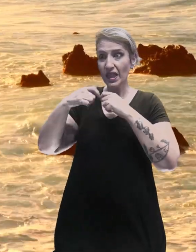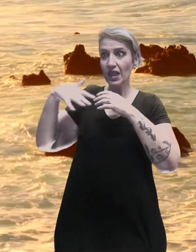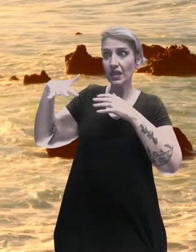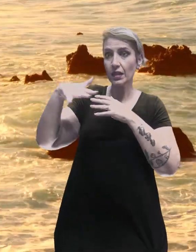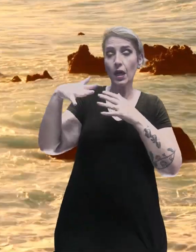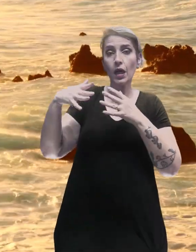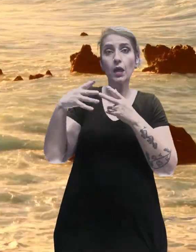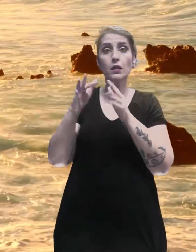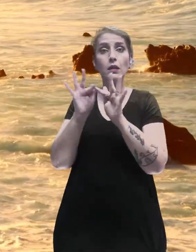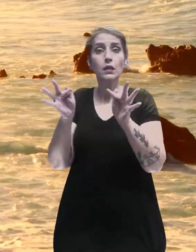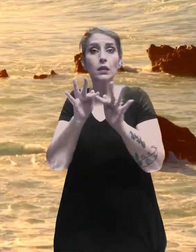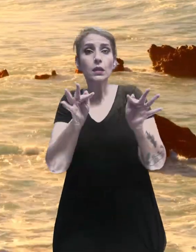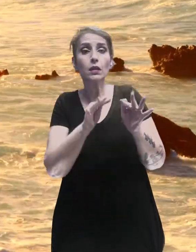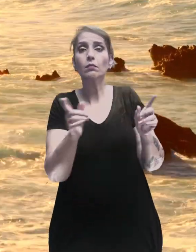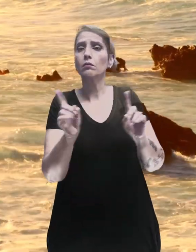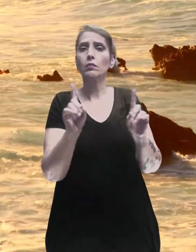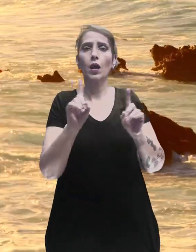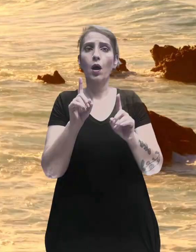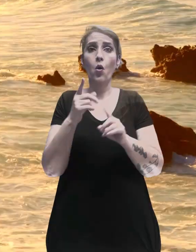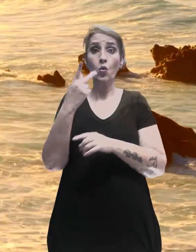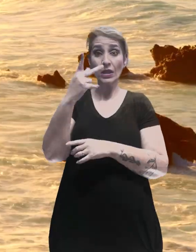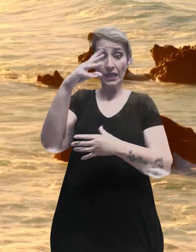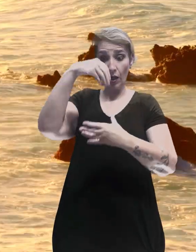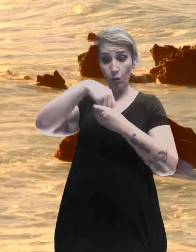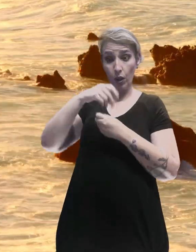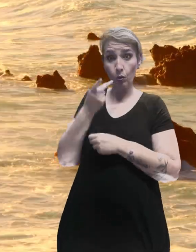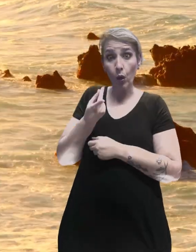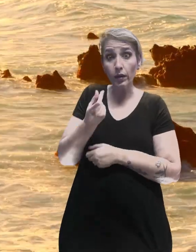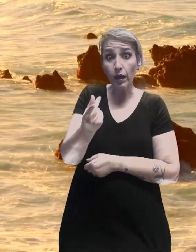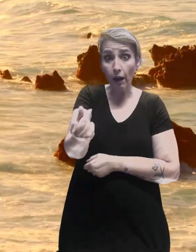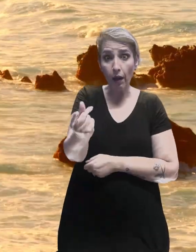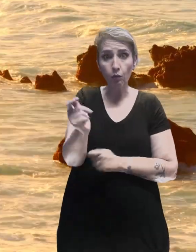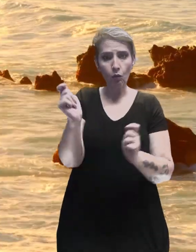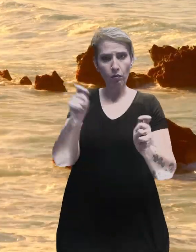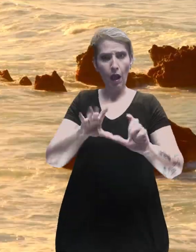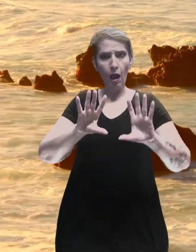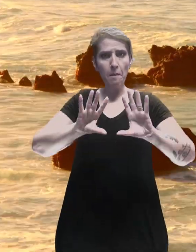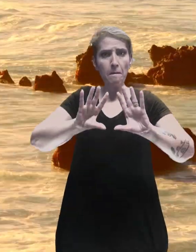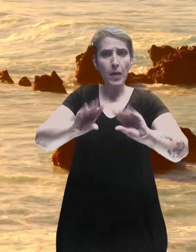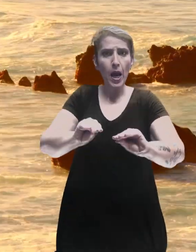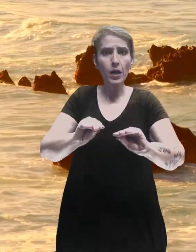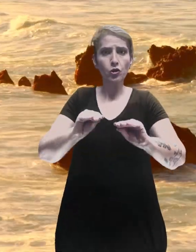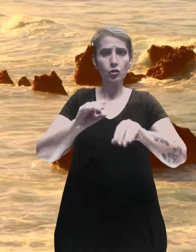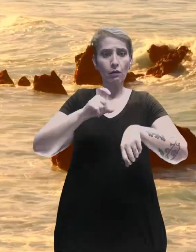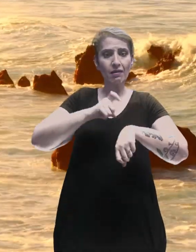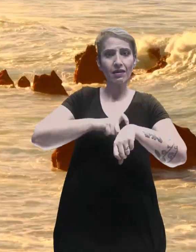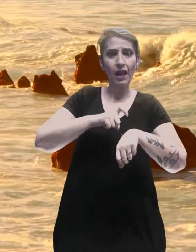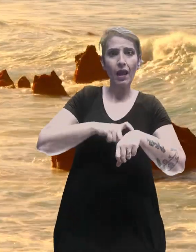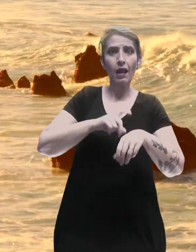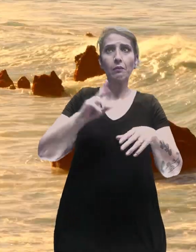A profundidade... não depende delas. É o que é eterno em você...